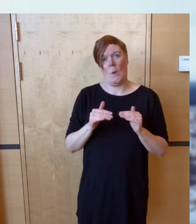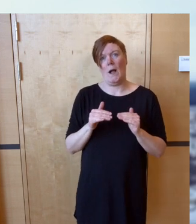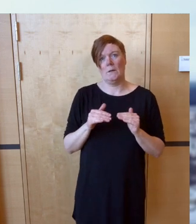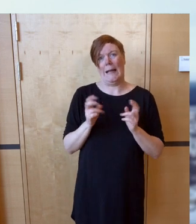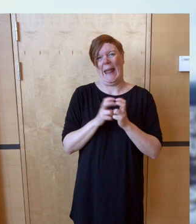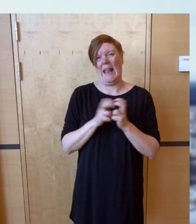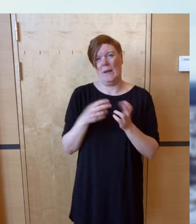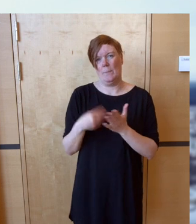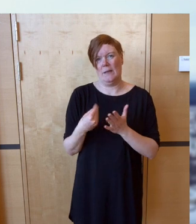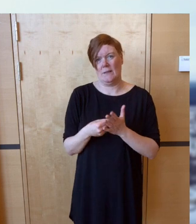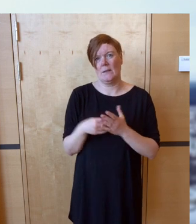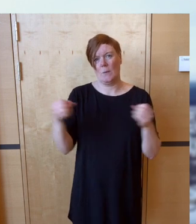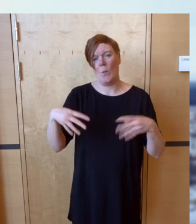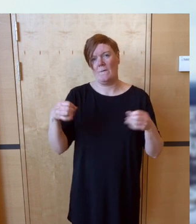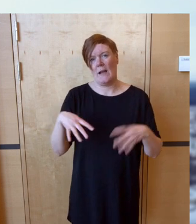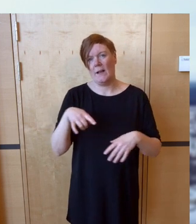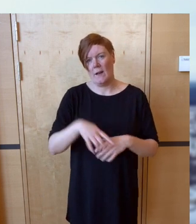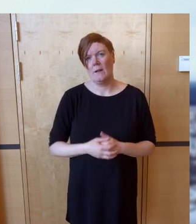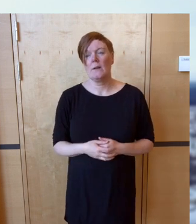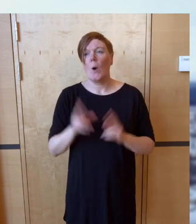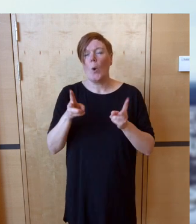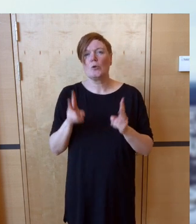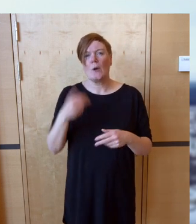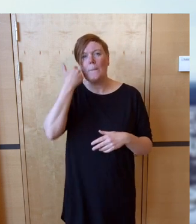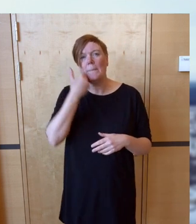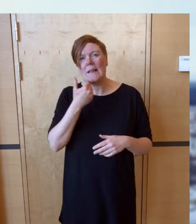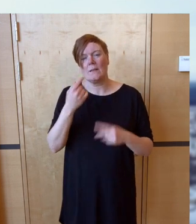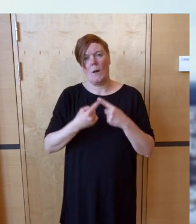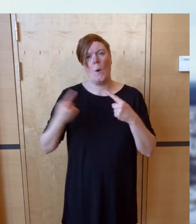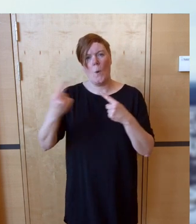Och det har också varit väldigt milt år som har påverkat värmeproduktionen